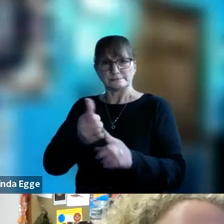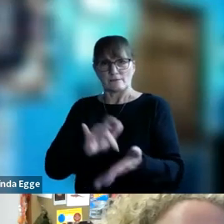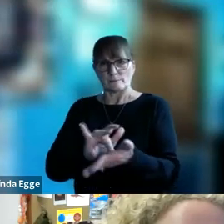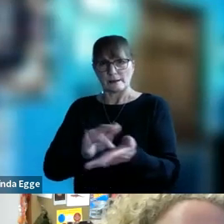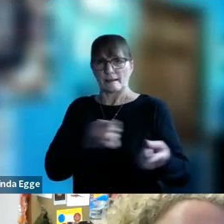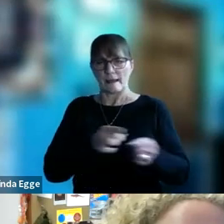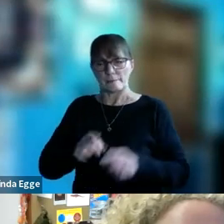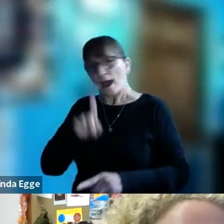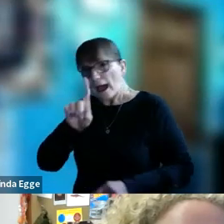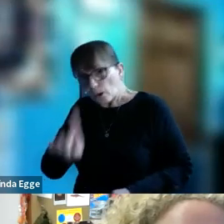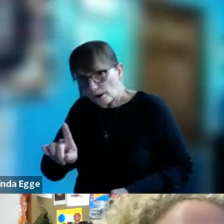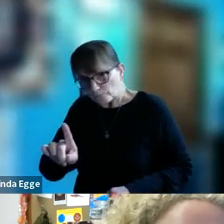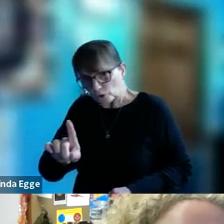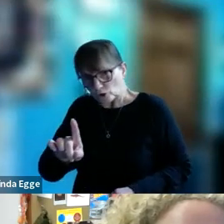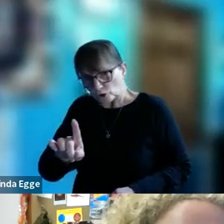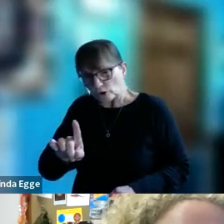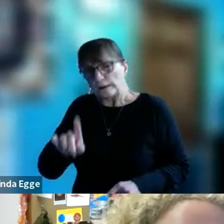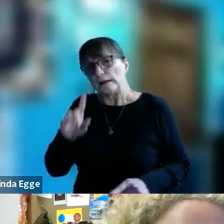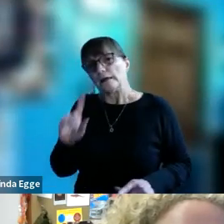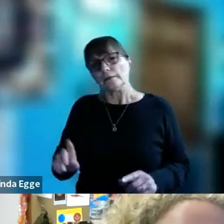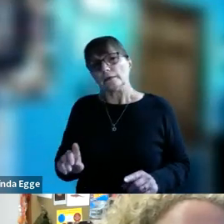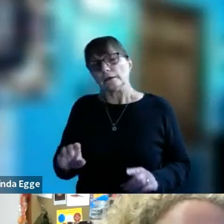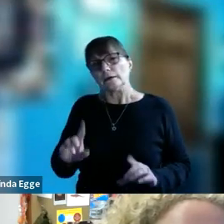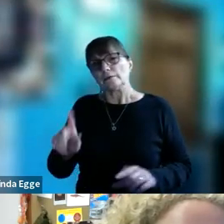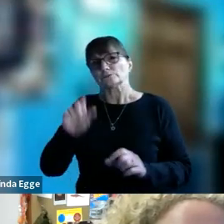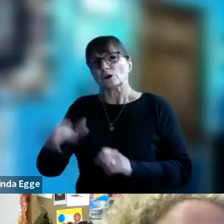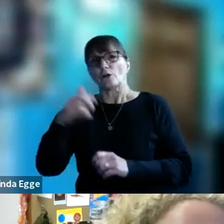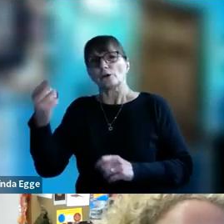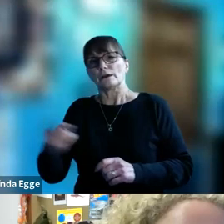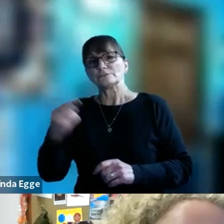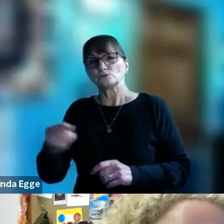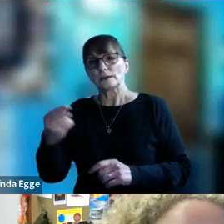sin embargo, existe esta otra historia de X, Y y Z.